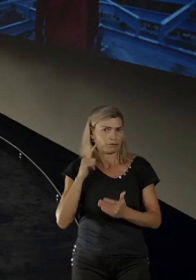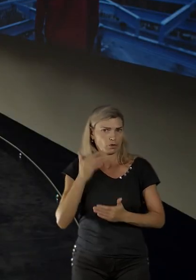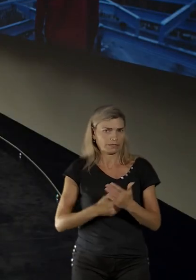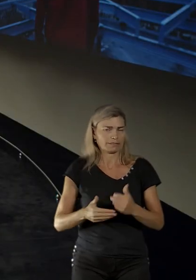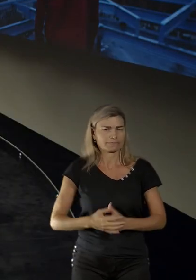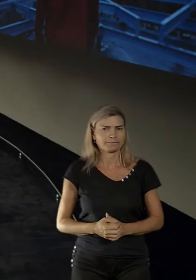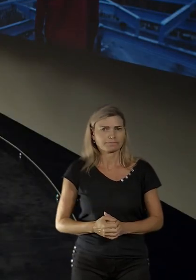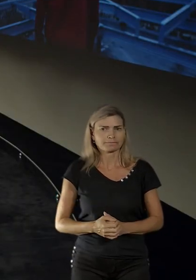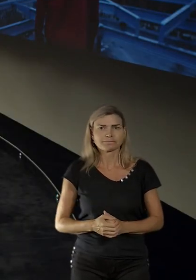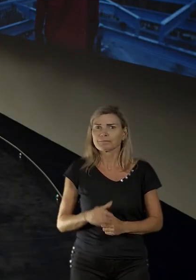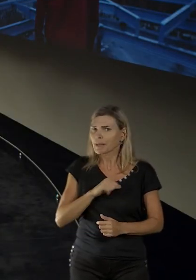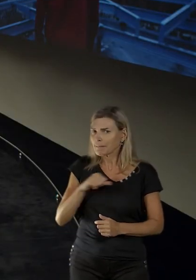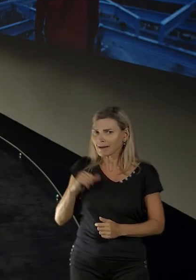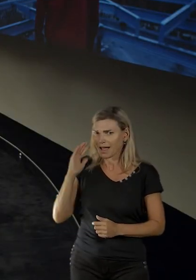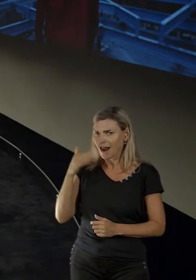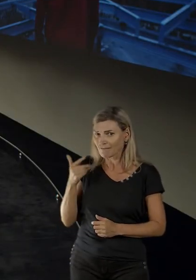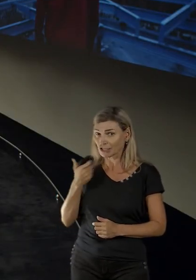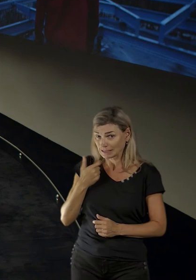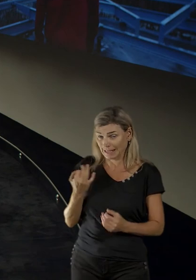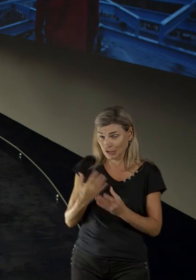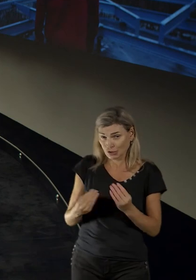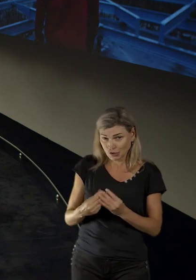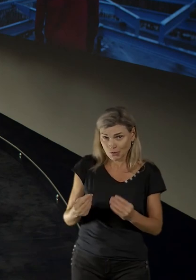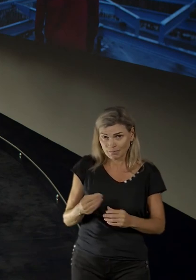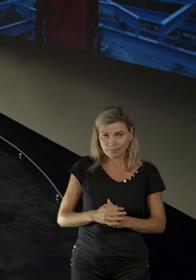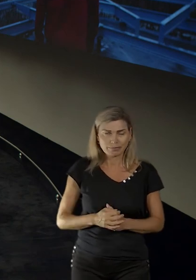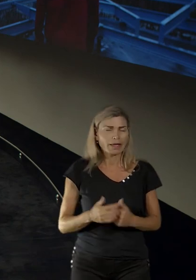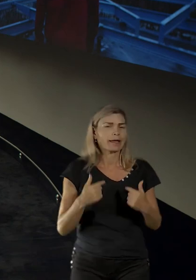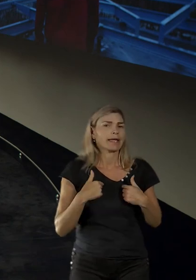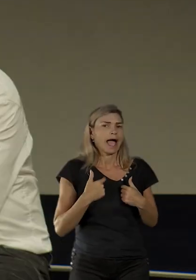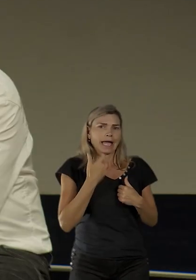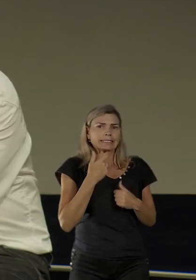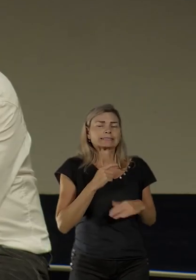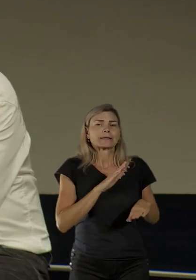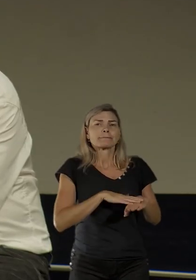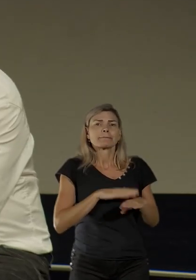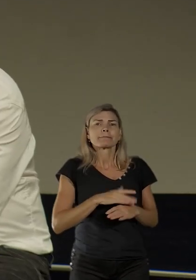Takhle. Já bych hrozně chtěl poděkovat všem lidem tady z IPRu, kteří jezdili s těmi